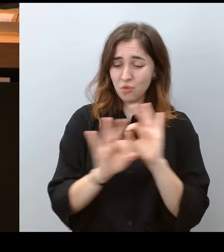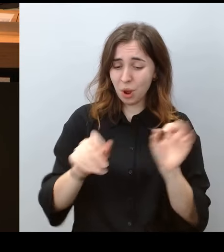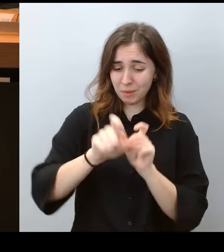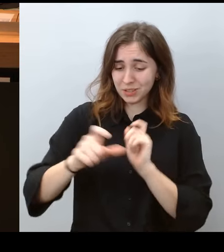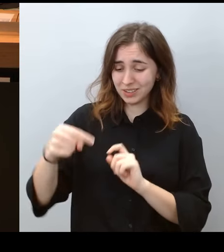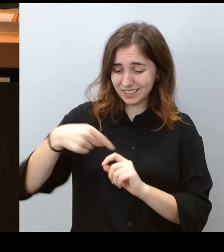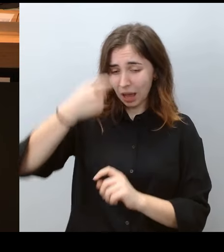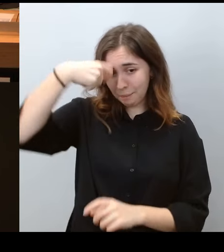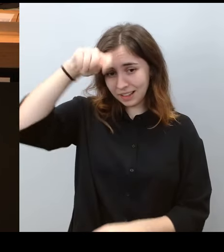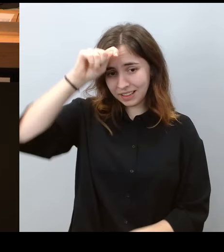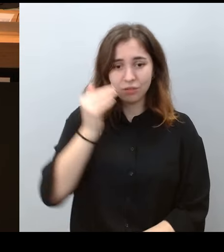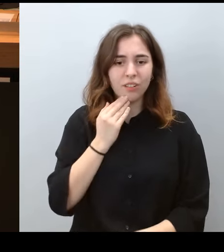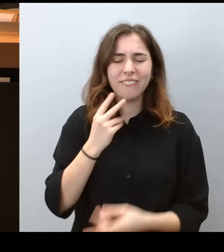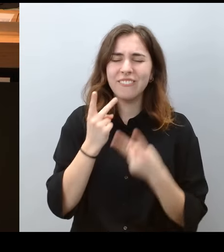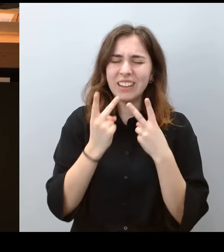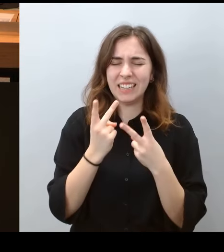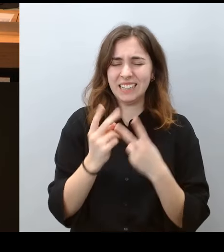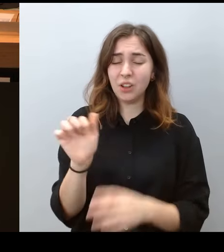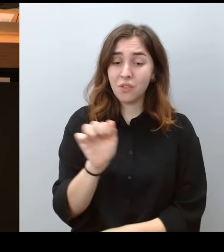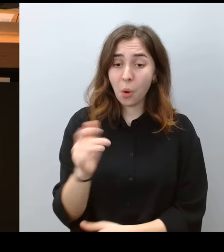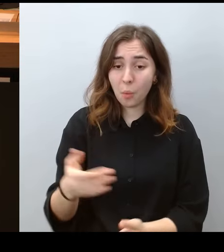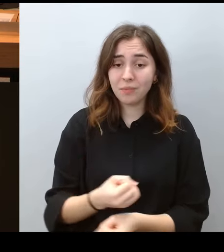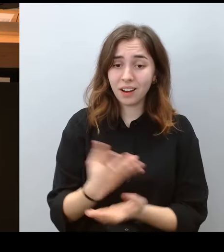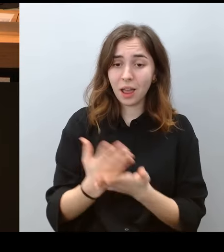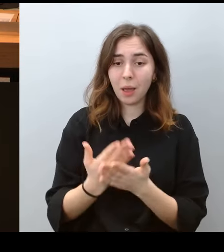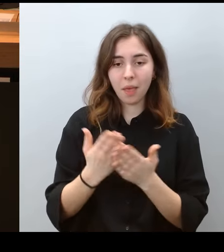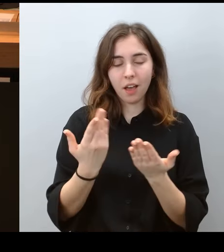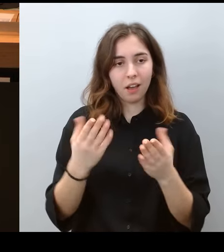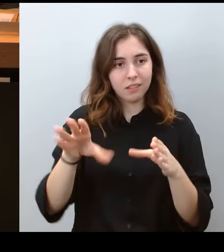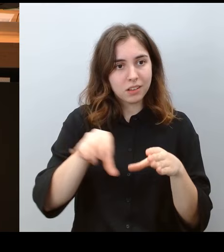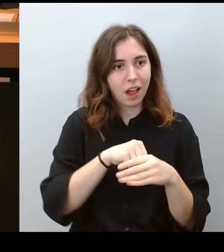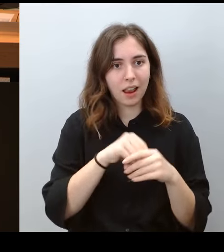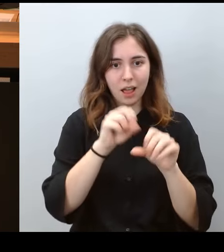weil er es ihnen ermöglicht, teilzuhaben und den Mangel ein bisschen zu überwinden.